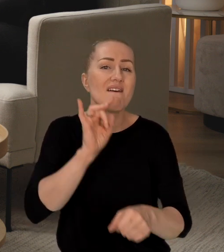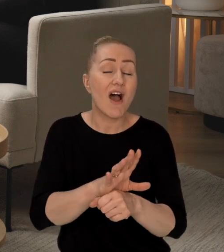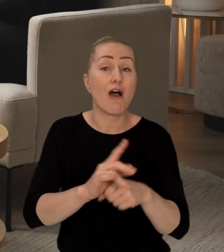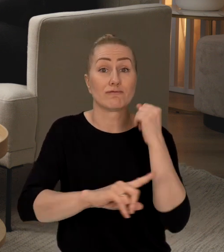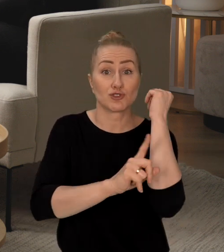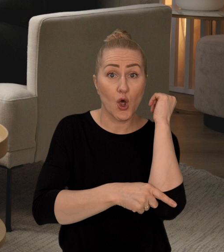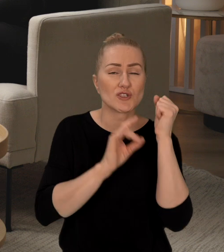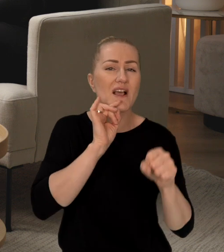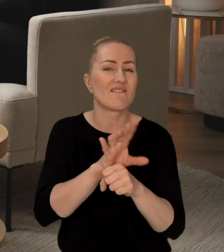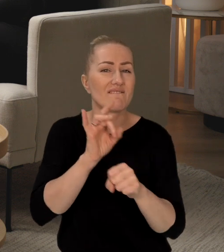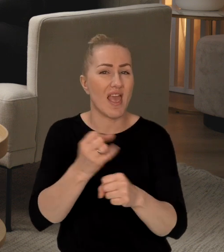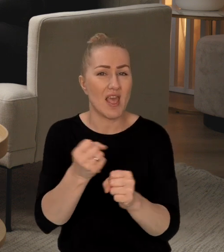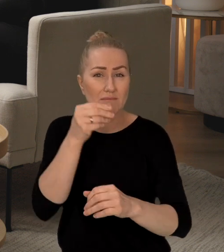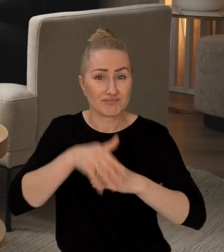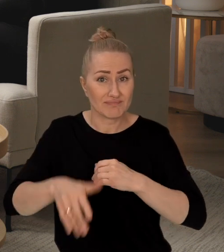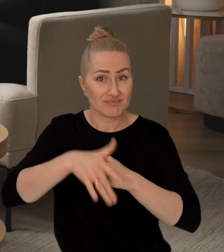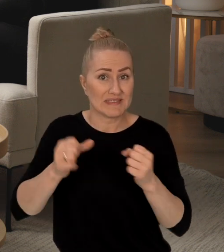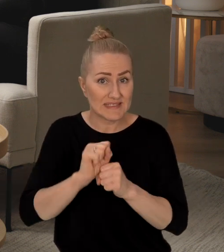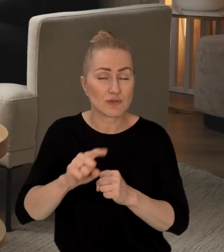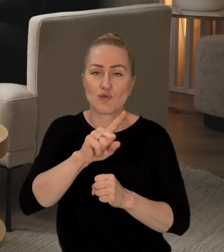Wówczas odstępujemy od pobrania cytologii.